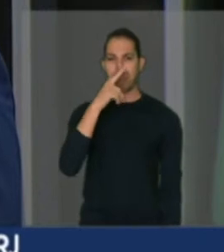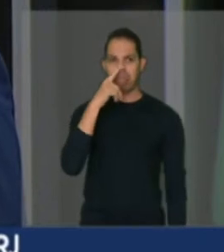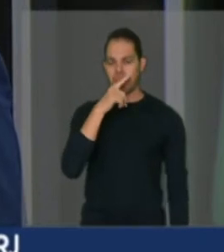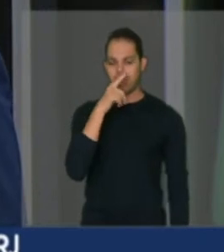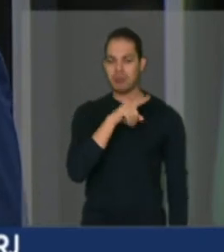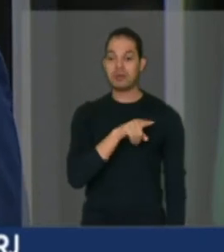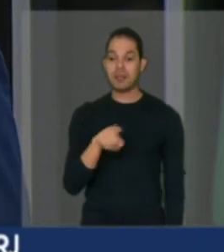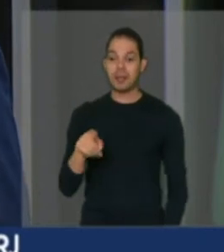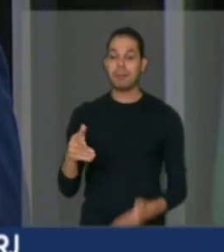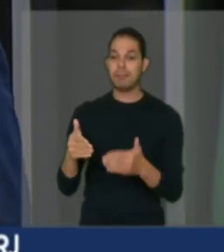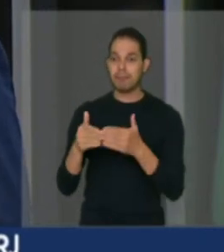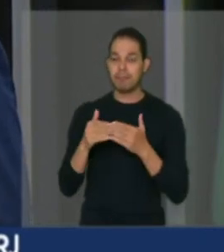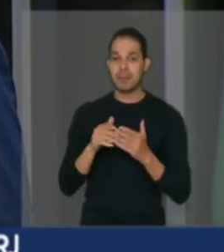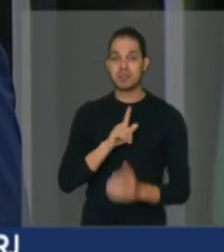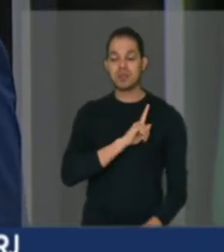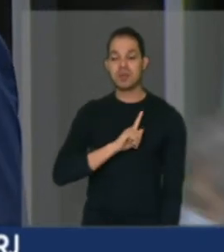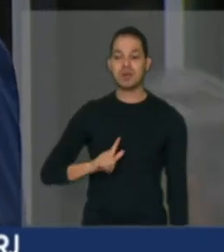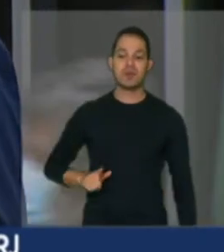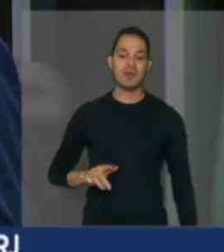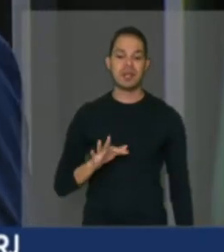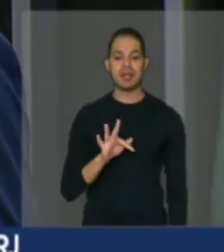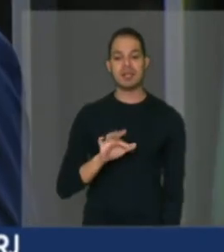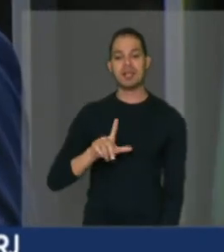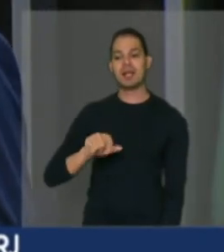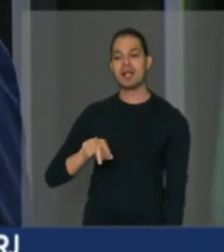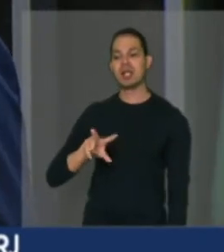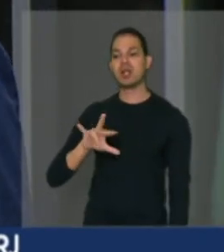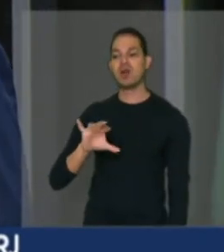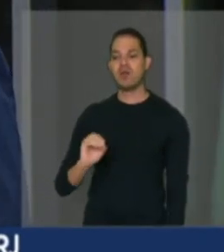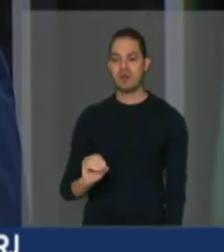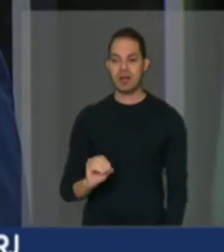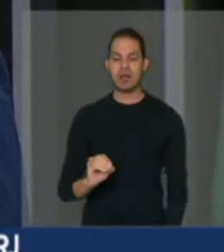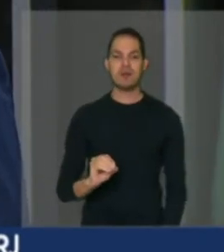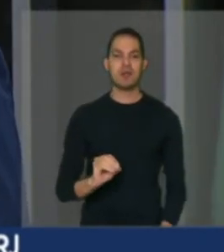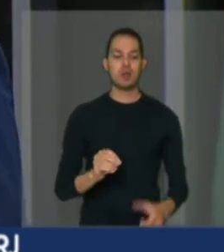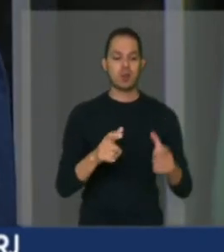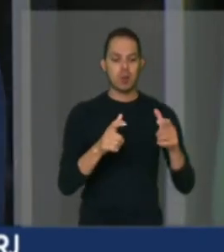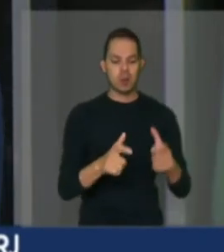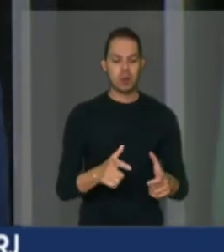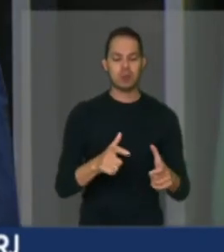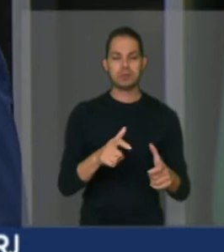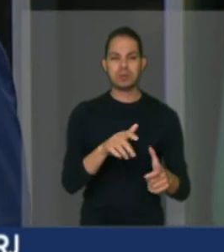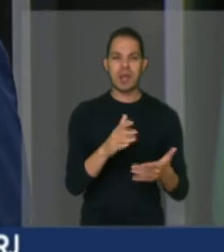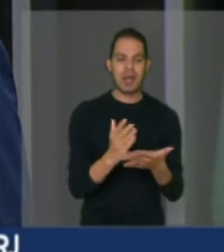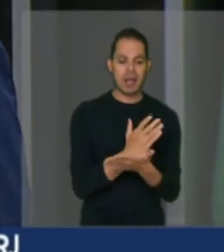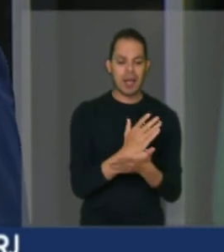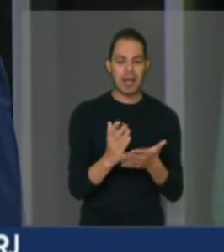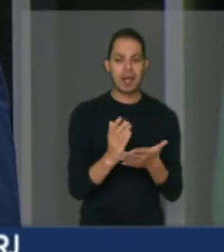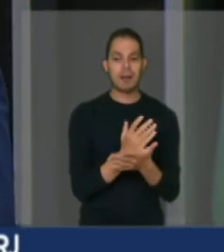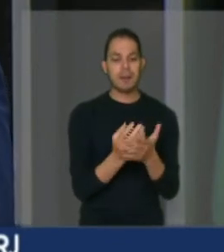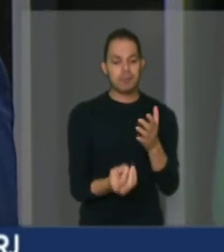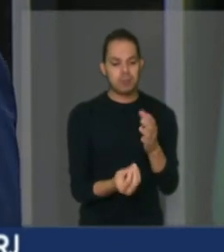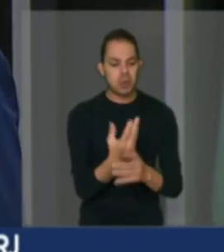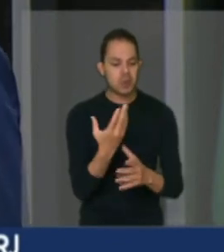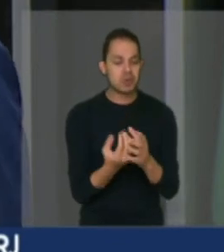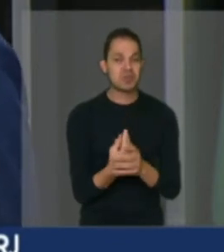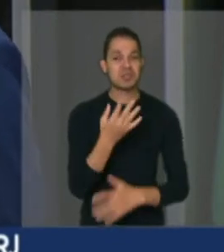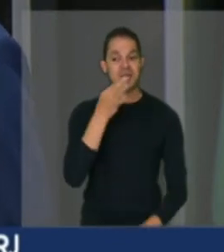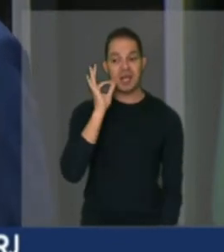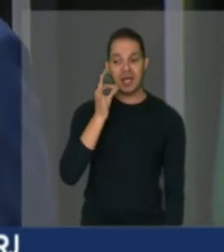JANEIRO, NÃO ESQUEÇA DO NOROESTE FLUMINENSE. CIDADES PRODUTORAS DE CAFÉ, ALIÁS O MELHOR CAFÉDO BRASIL. E